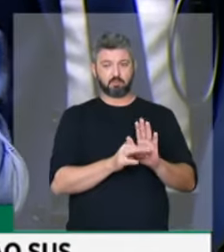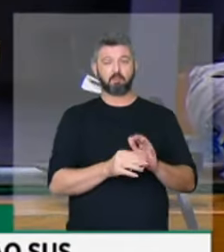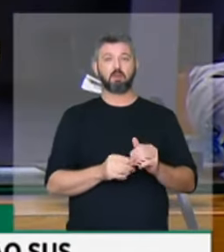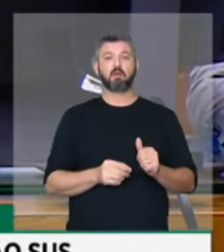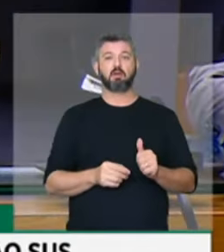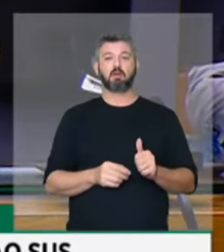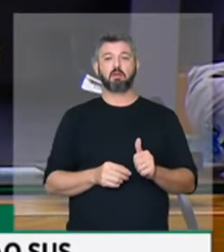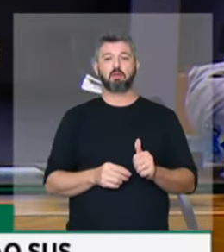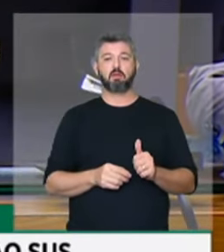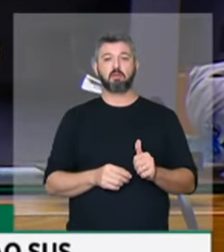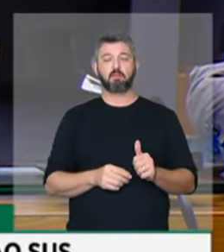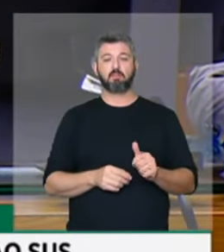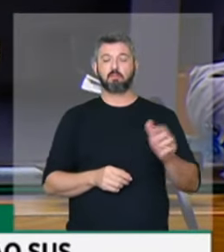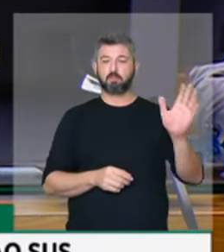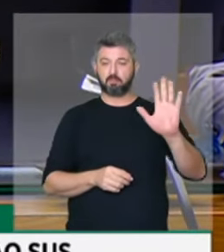NÃO. A BASE DO ACORDO É : TERÃO COMO REFERÊNCIA O